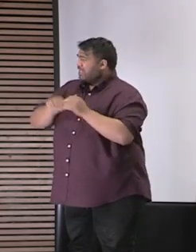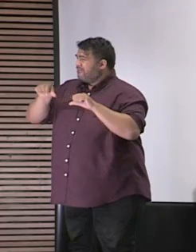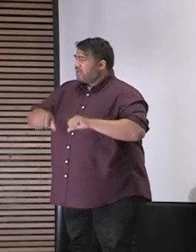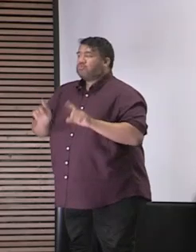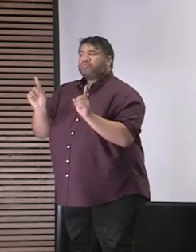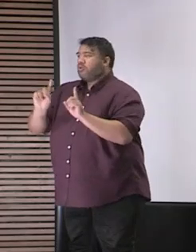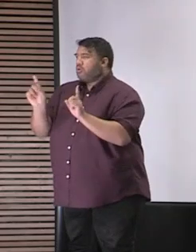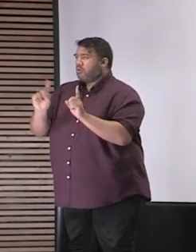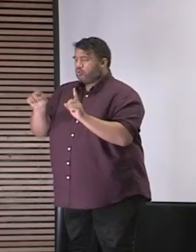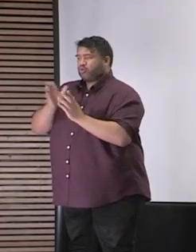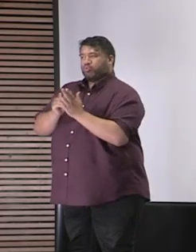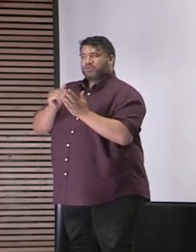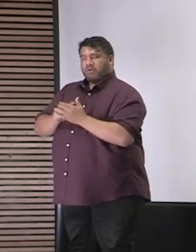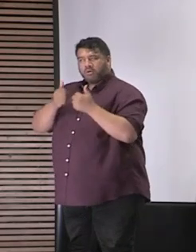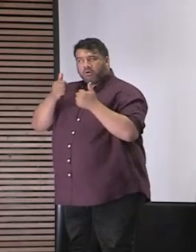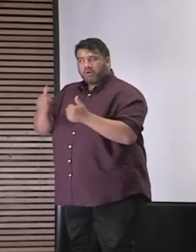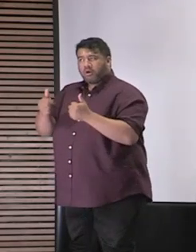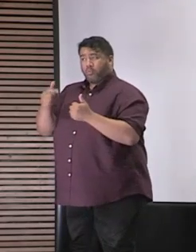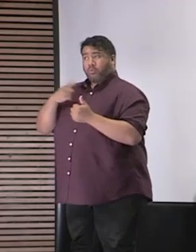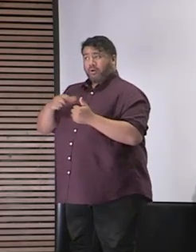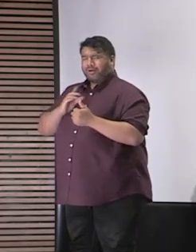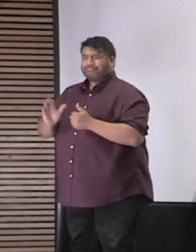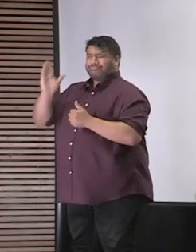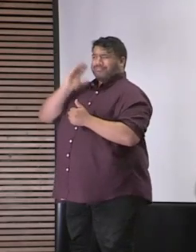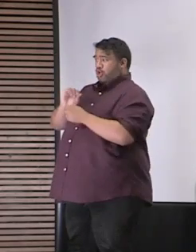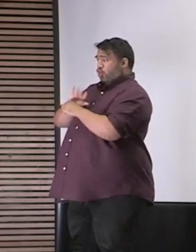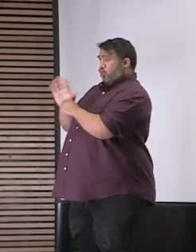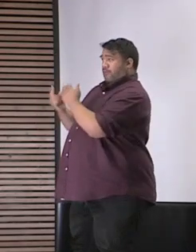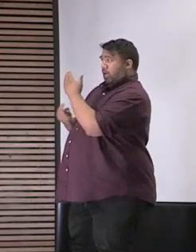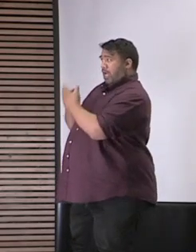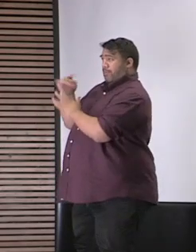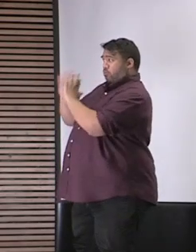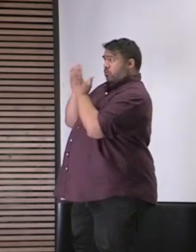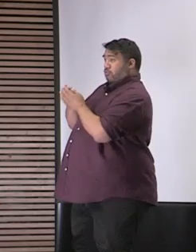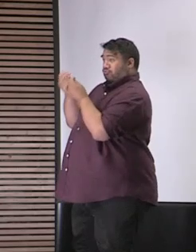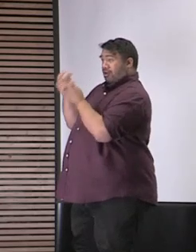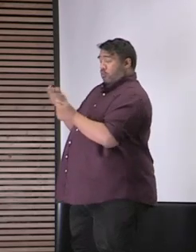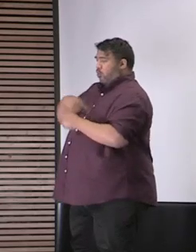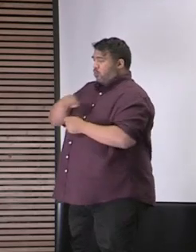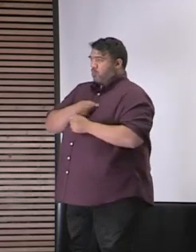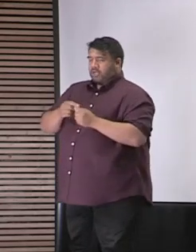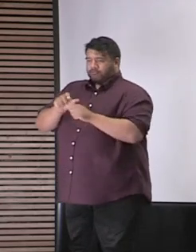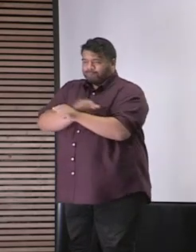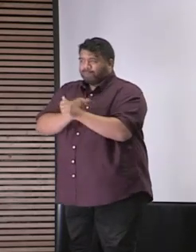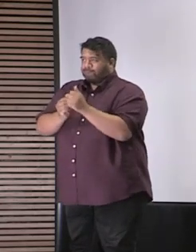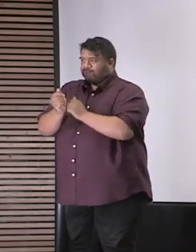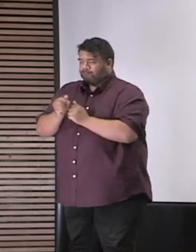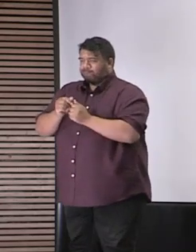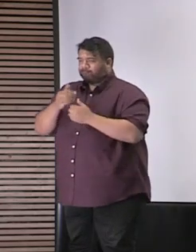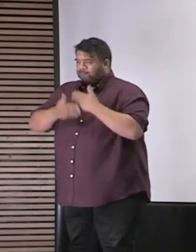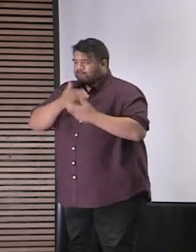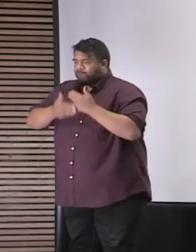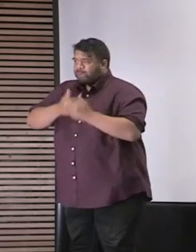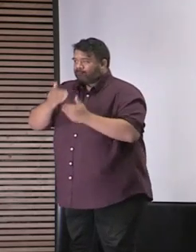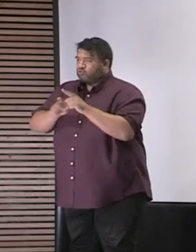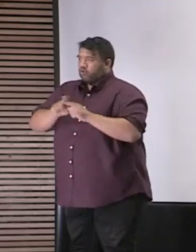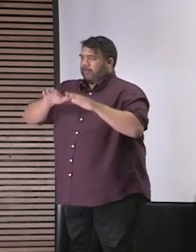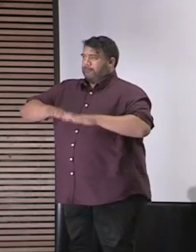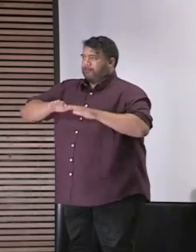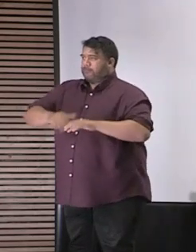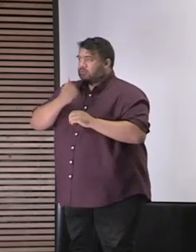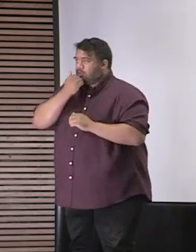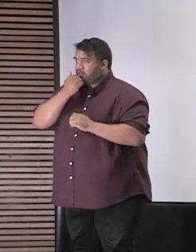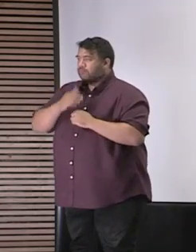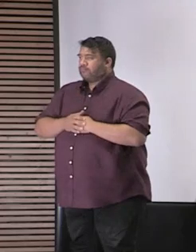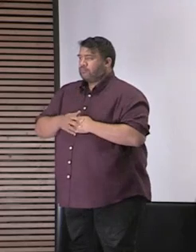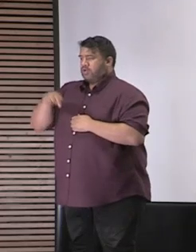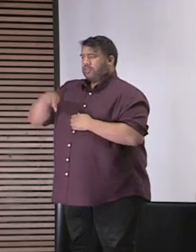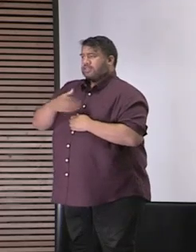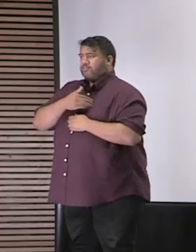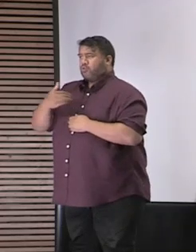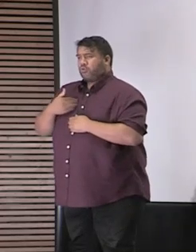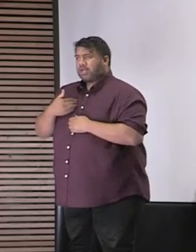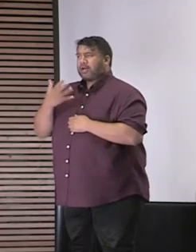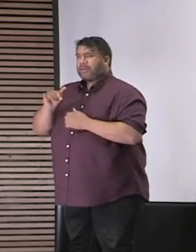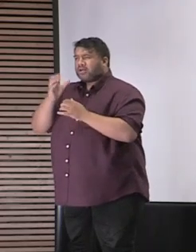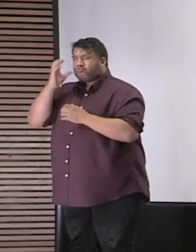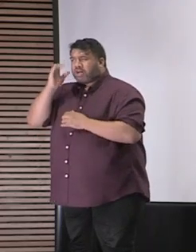es ver que esos números